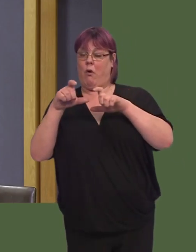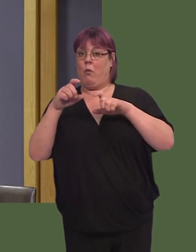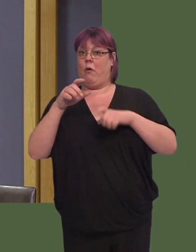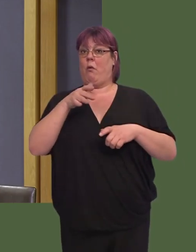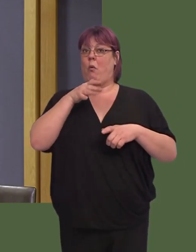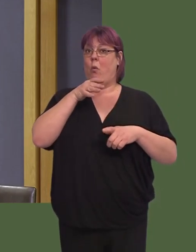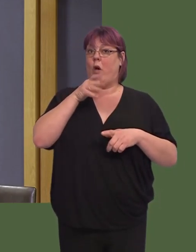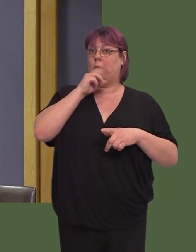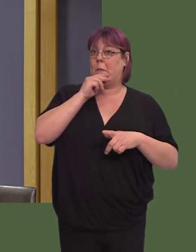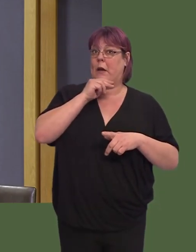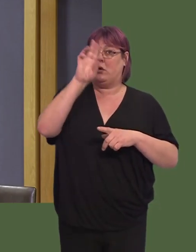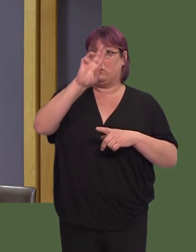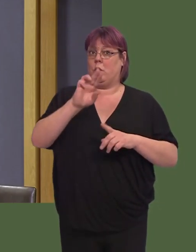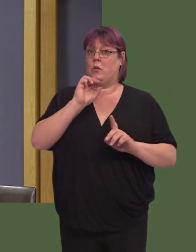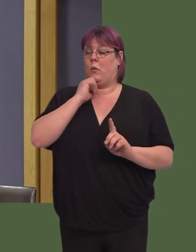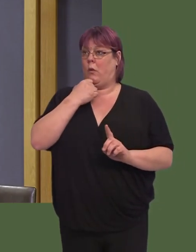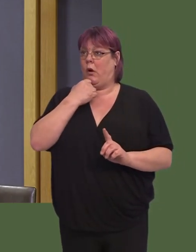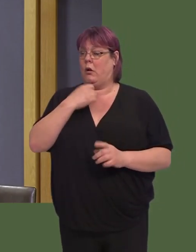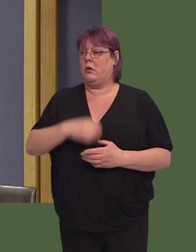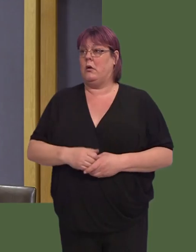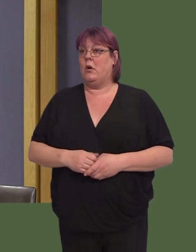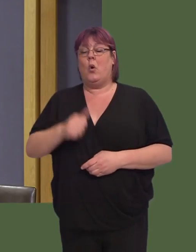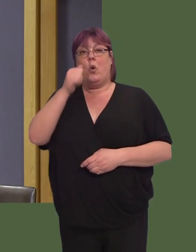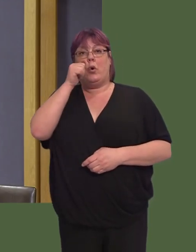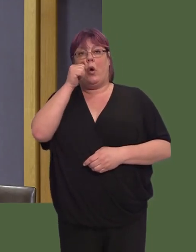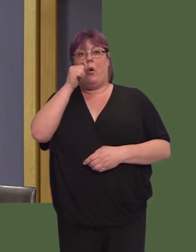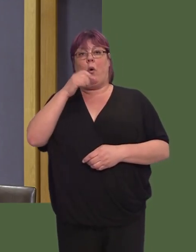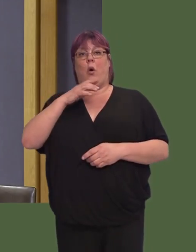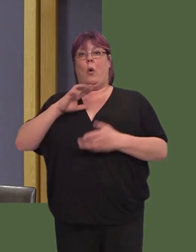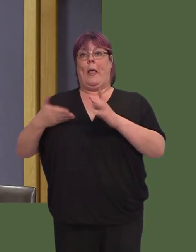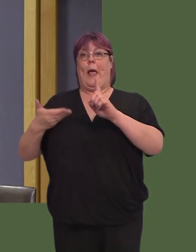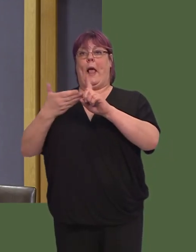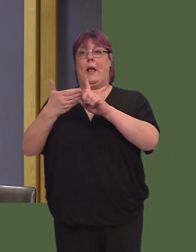Cymraeg erbyn 2050, ond byddwn i eisiau cyfeirioín benodol fan hyn at y cynnig gofal plant y